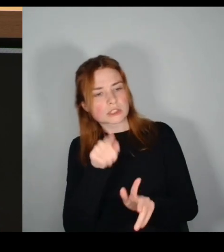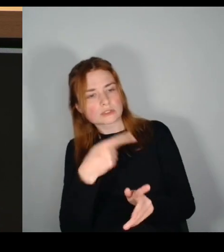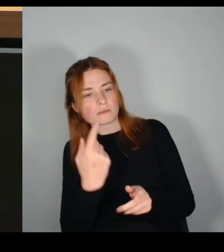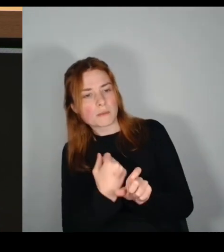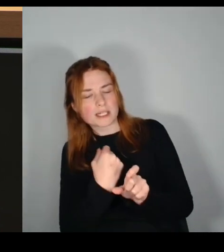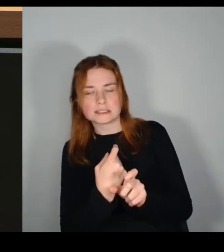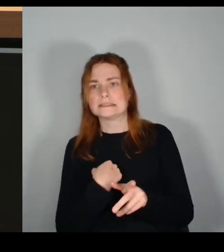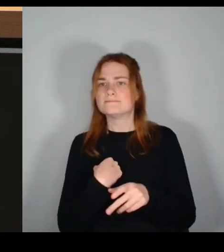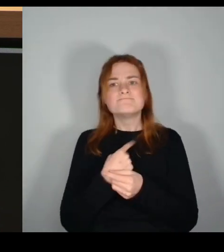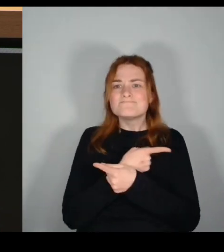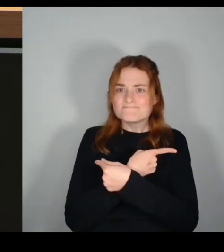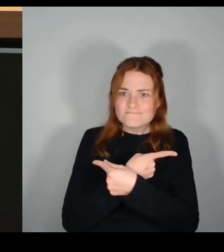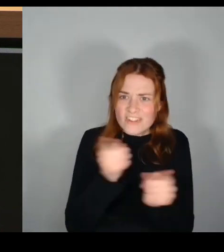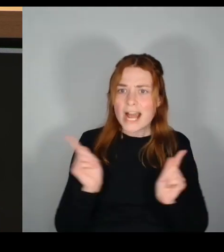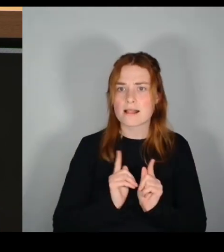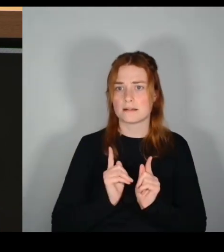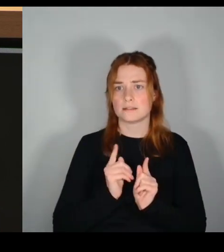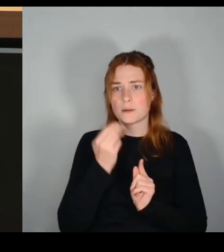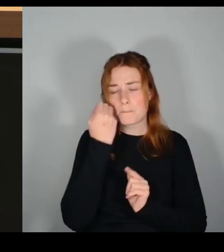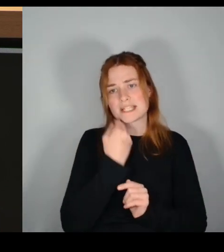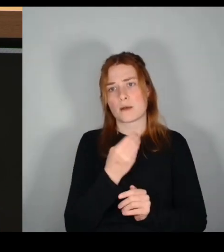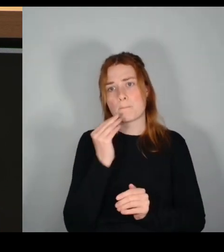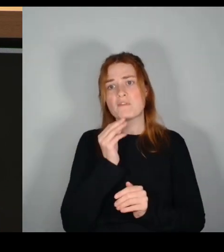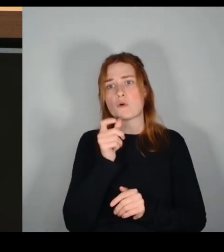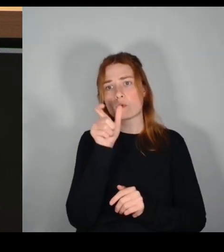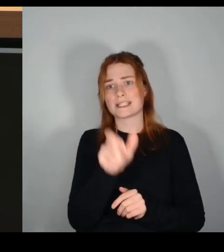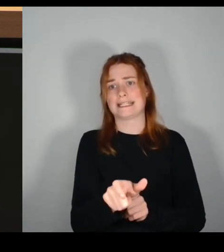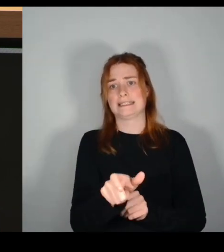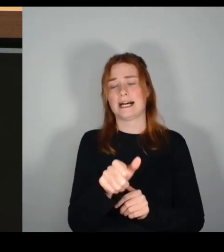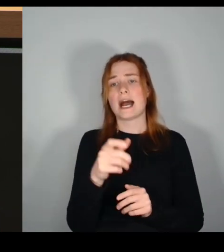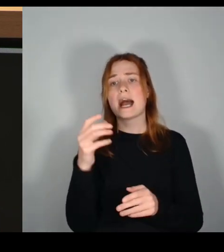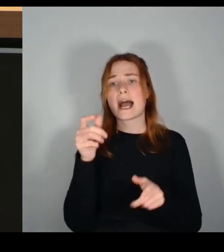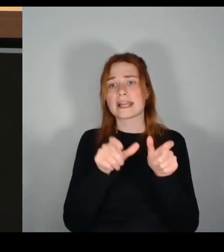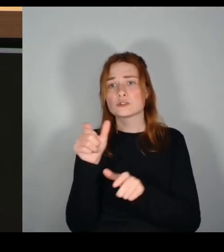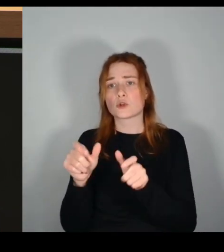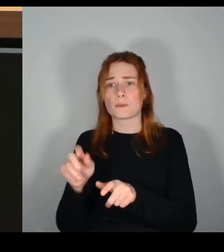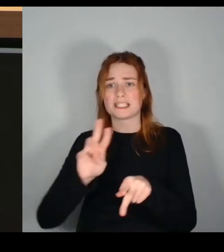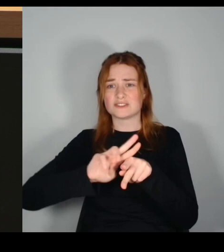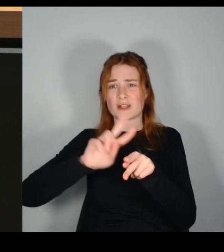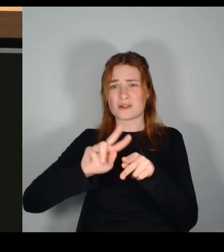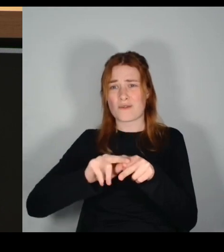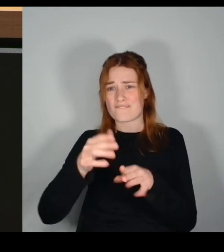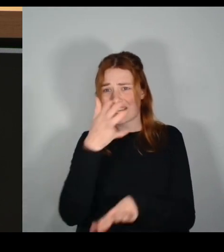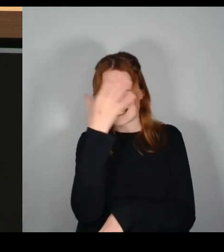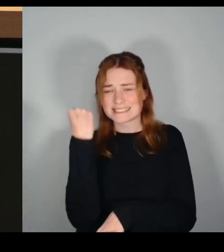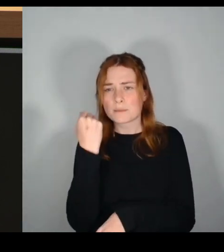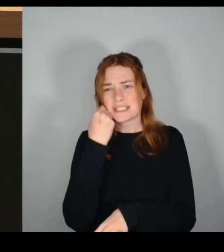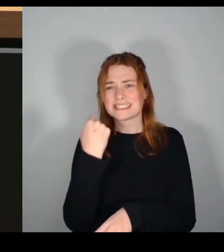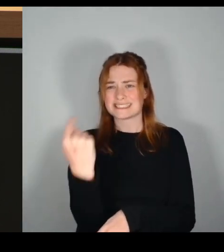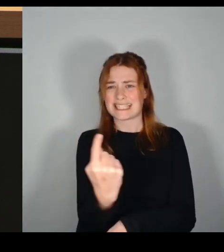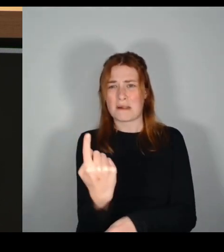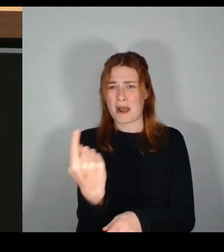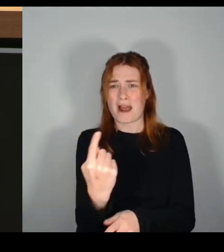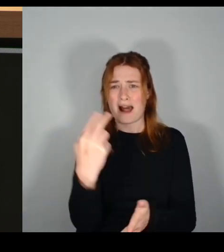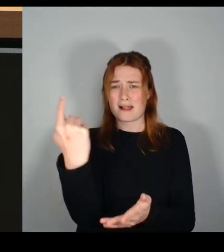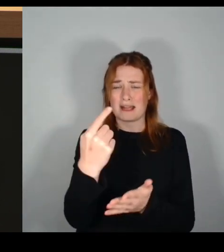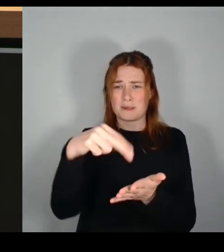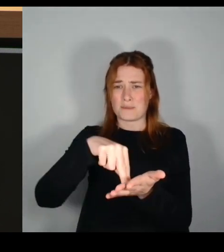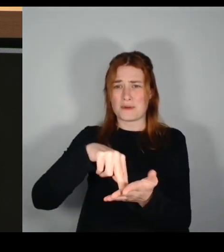Eigentümer versäumte Instandhaltung jetzt nicht alleine ausbaden. Hier haben wir nämlich als Staat insgesamt versagt. Kümmern Sie sich und ziehen Sie hier an einem Strang